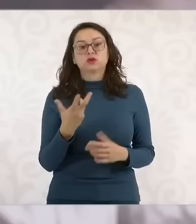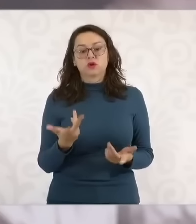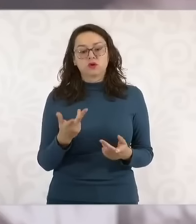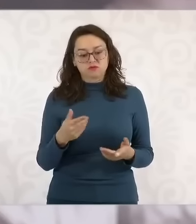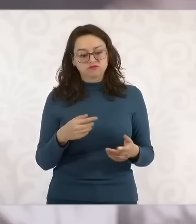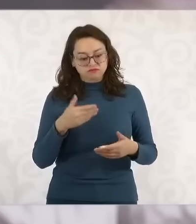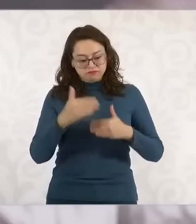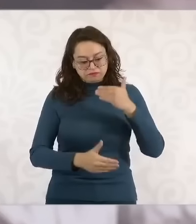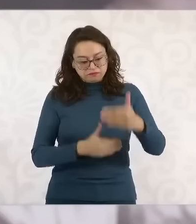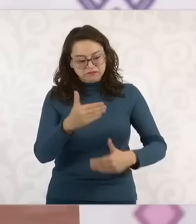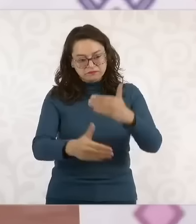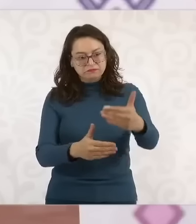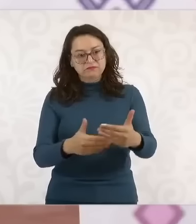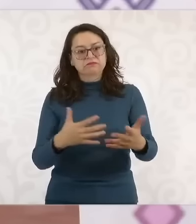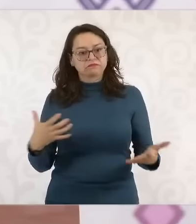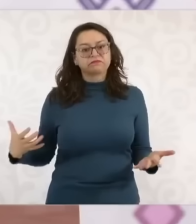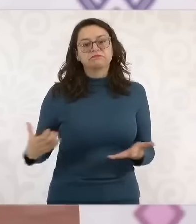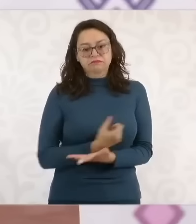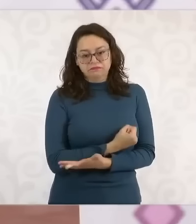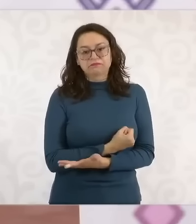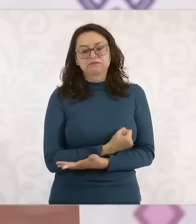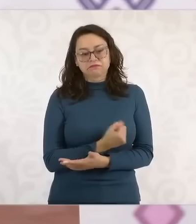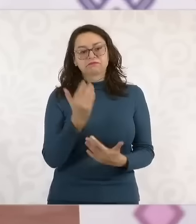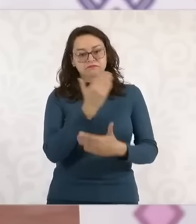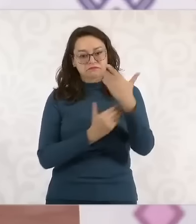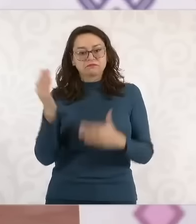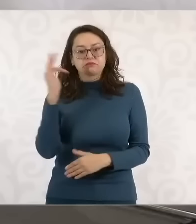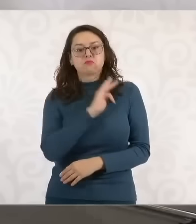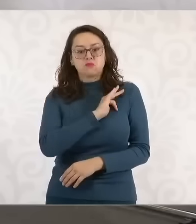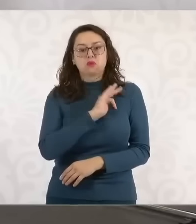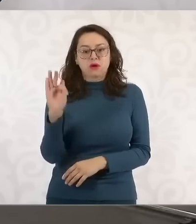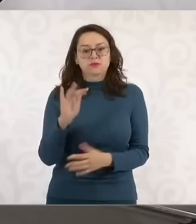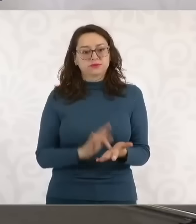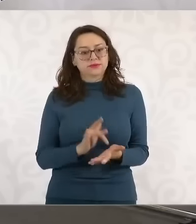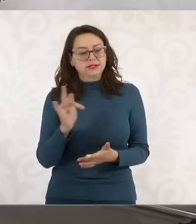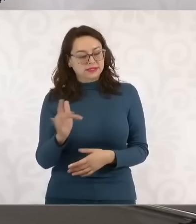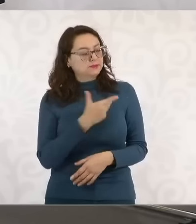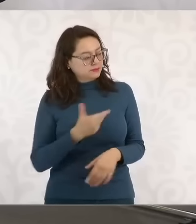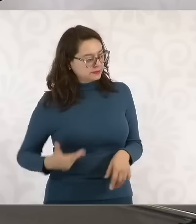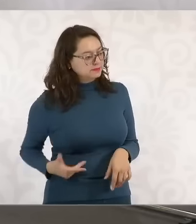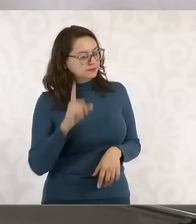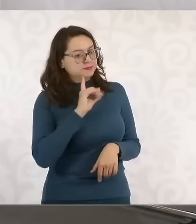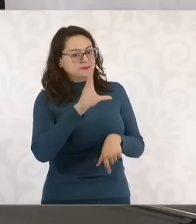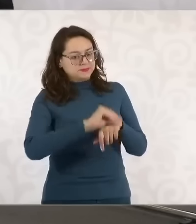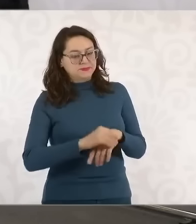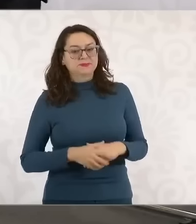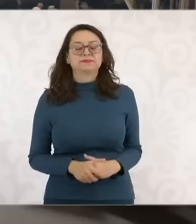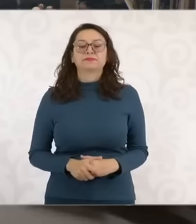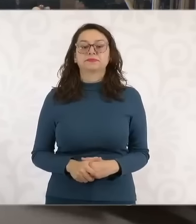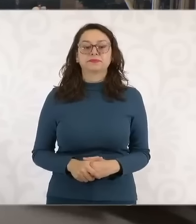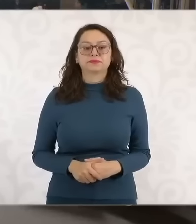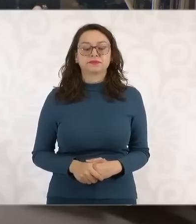hoy en día para poder superar lo que tengamos enfrente. Muchas gracias, señora presidenta.